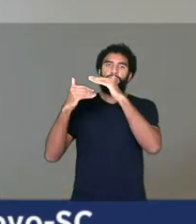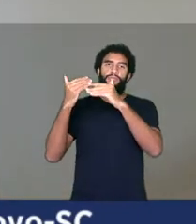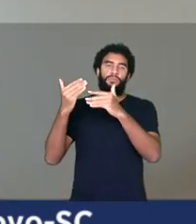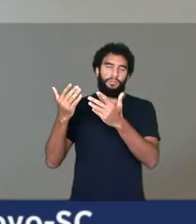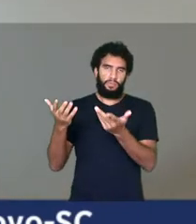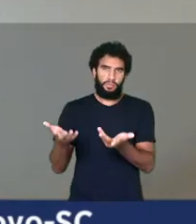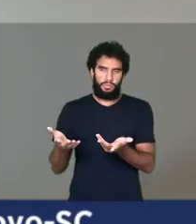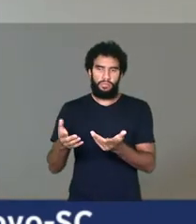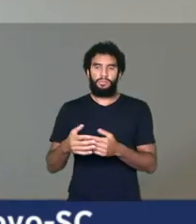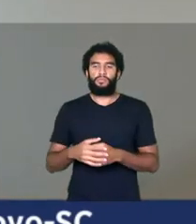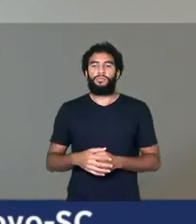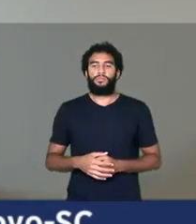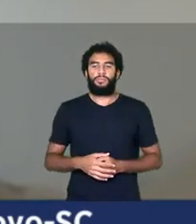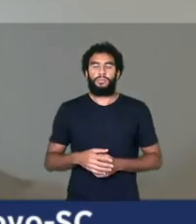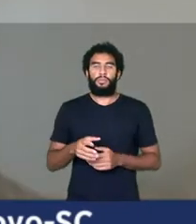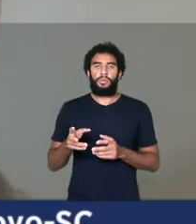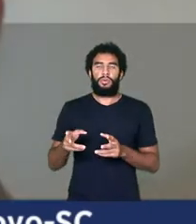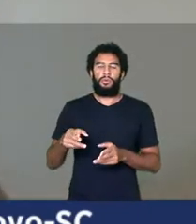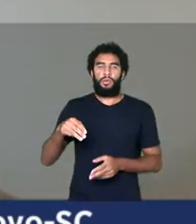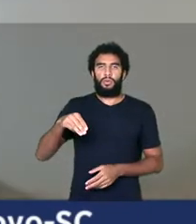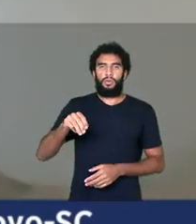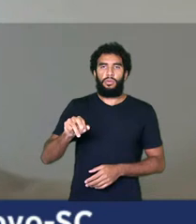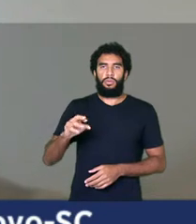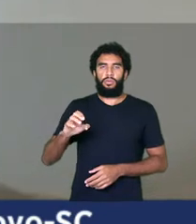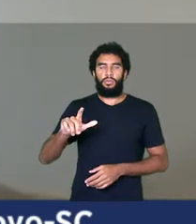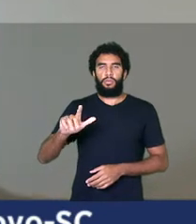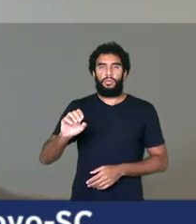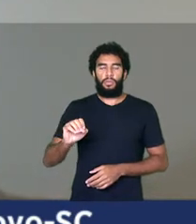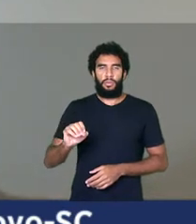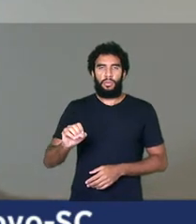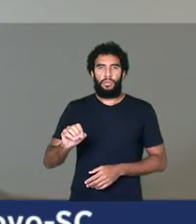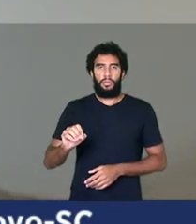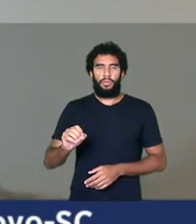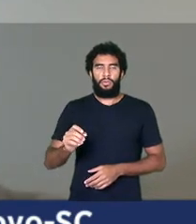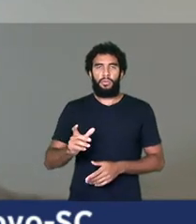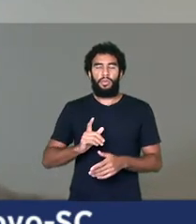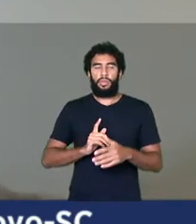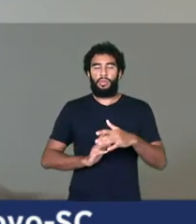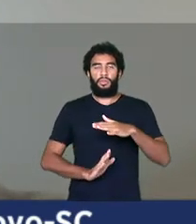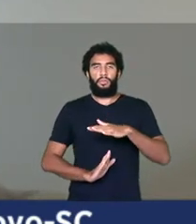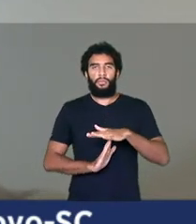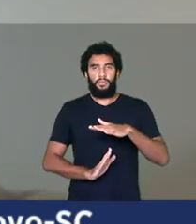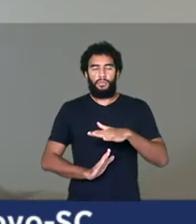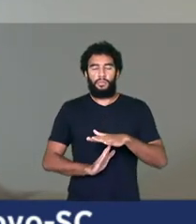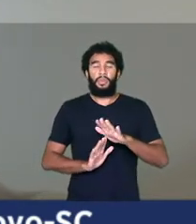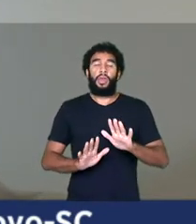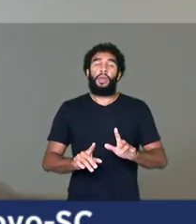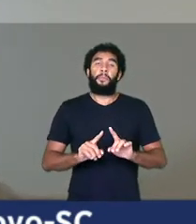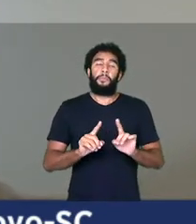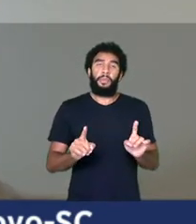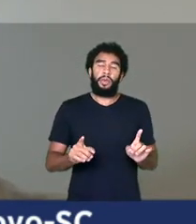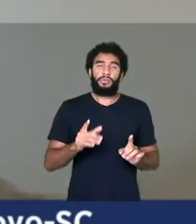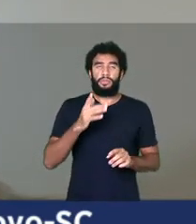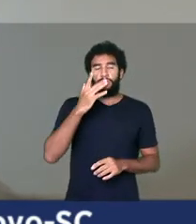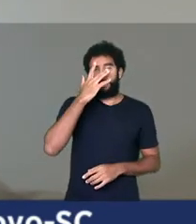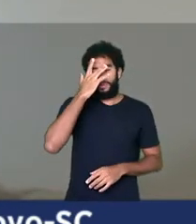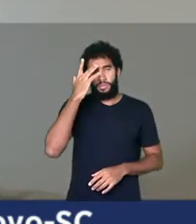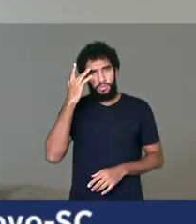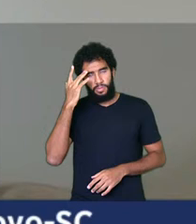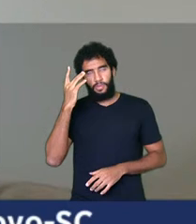RAZÃO, O MOTIVO, O VETOR DE CRESCIMENTO E DESENVOLVIMENTO, COMO DITO PELO POMPEO DE MATTOS E O MARCELO RAMOS ESTÁ IMPEDINDO A LEGISLAÇÃO. AÍ AS PESSOAS VÃO FAZER OS